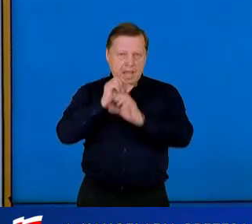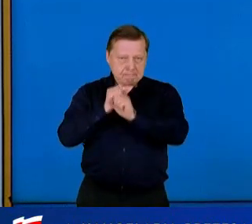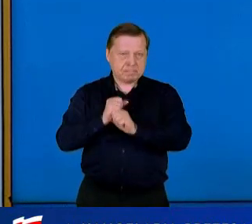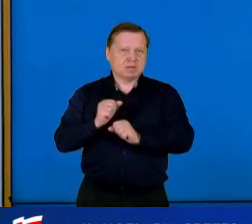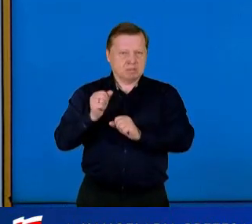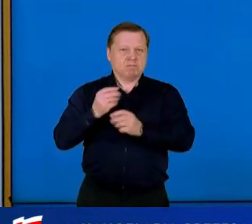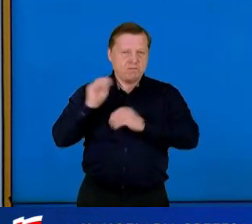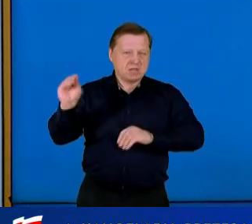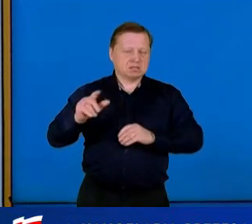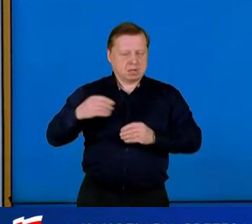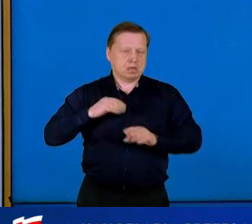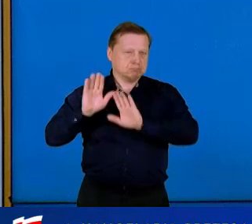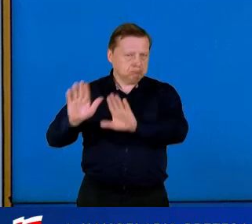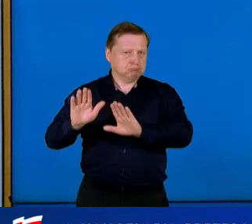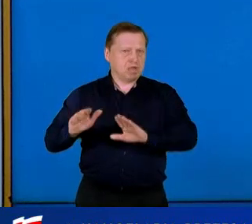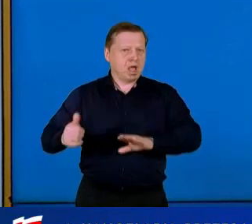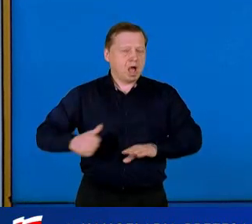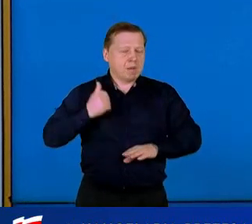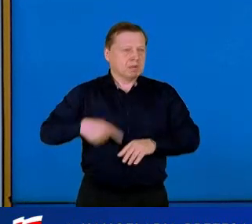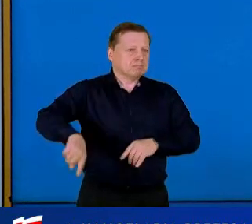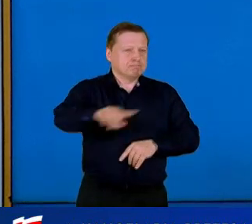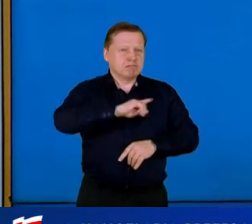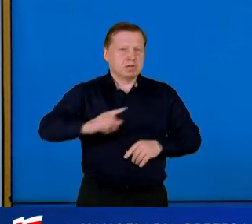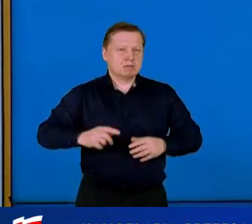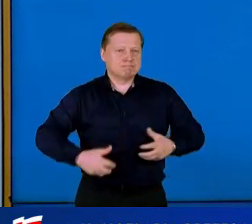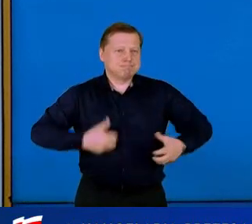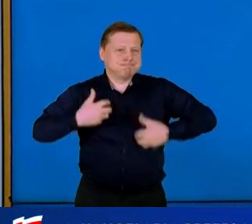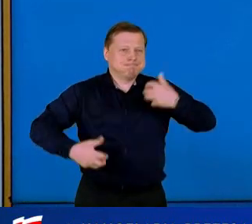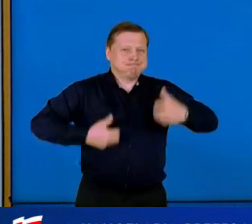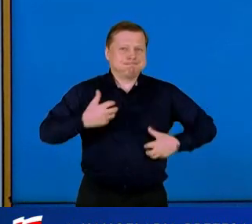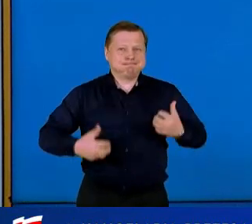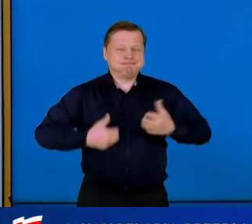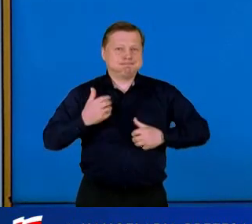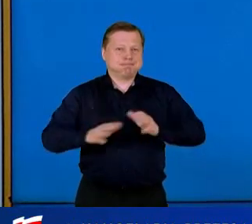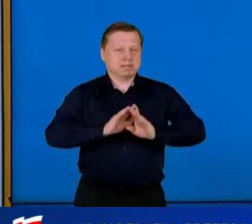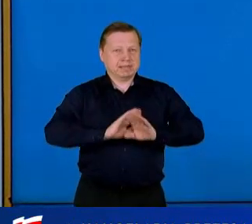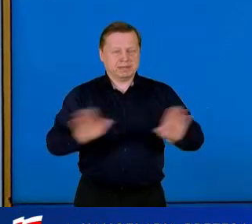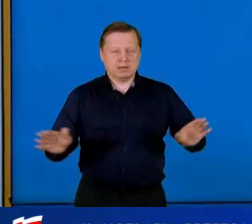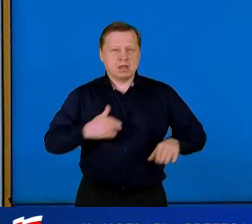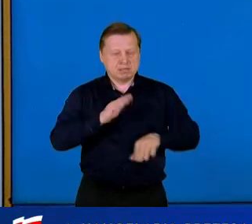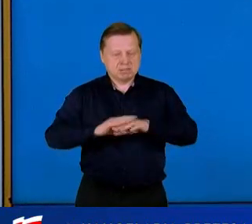żeby nie doprowadzić do eskalacji tego sporu. Apeluje o spokój, o brak agresji,